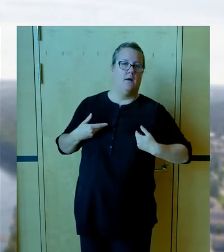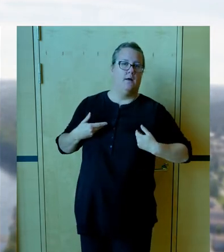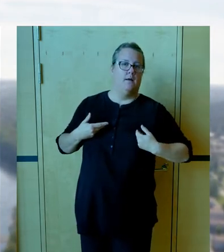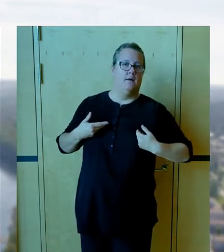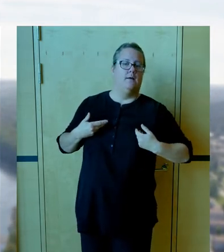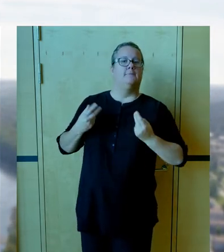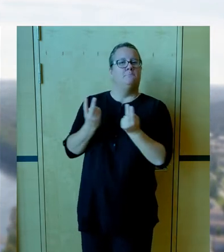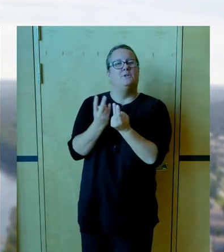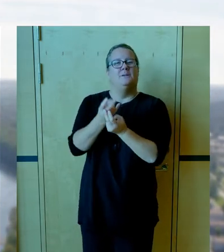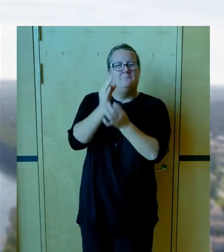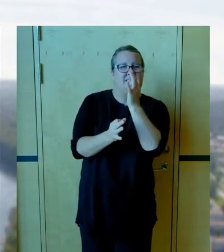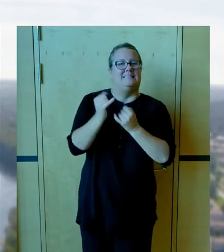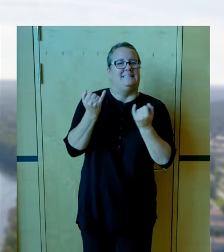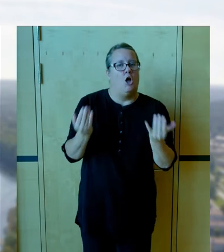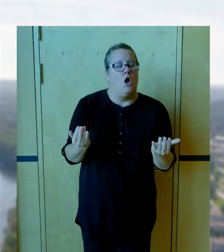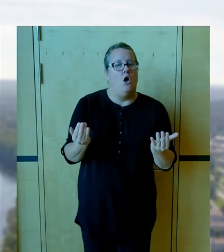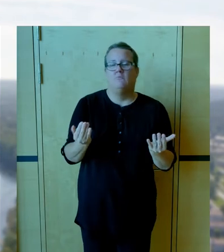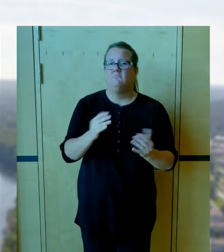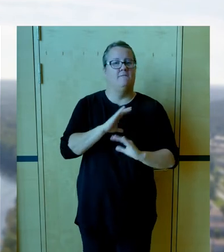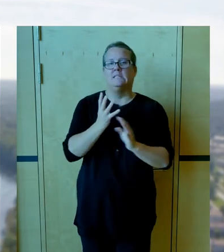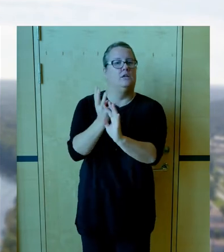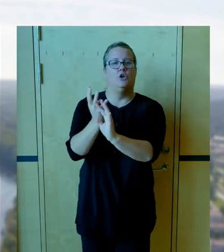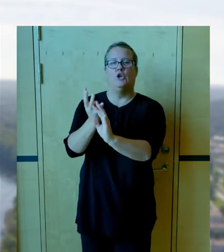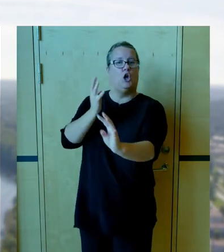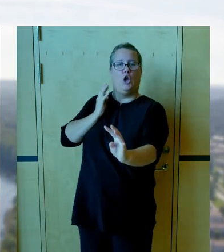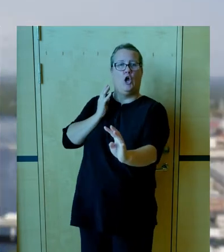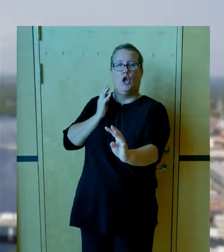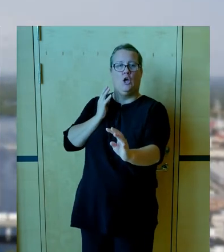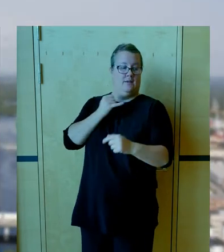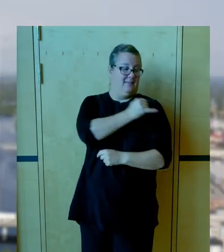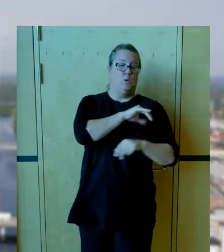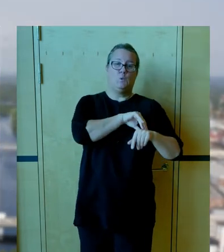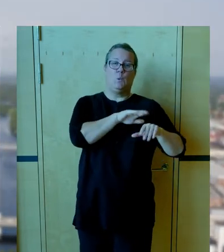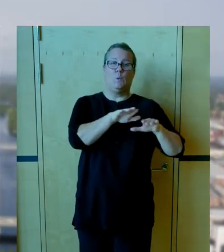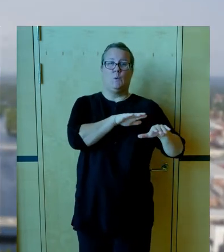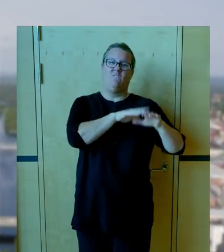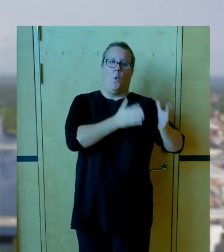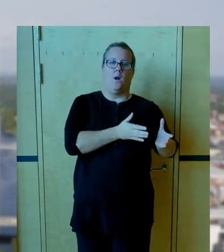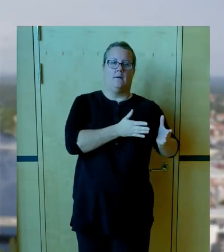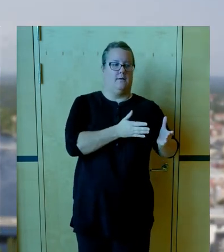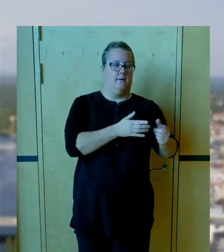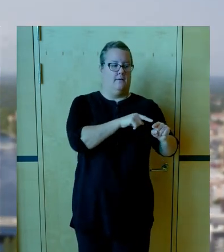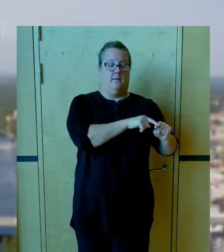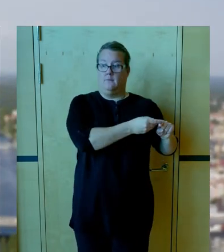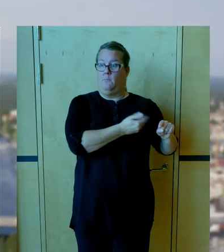Just idag Så har vi inga köer som säger inom sjukvården Där utskrivningsklara ligger och väntar på bord